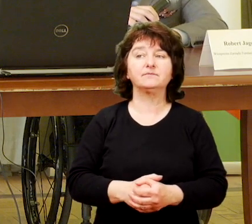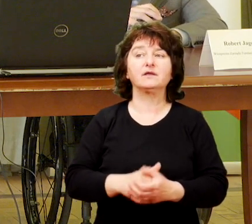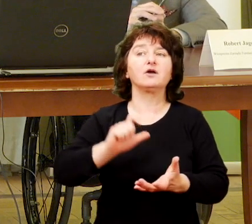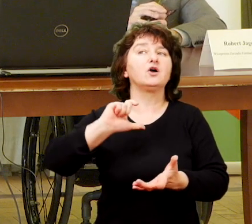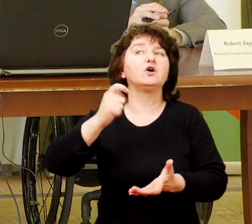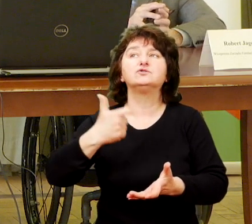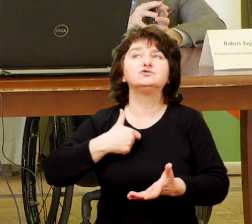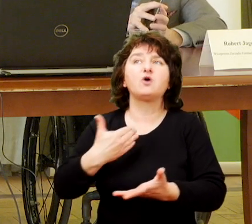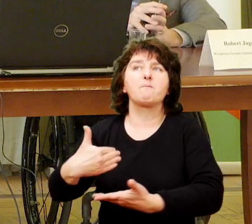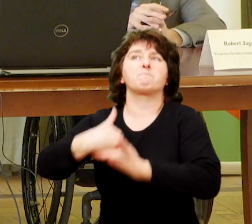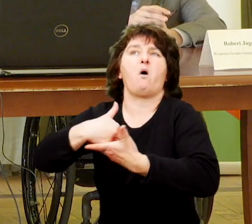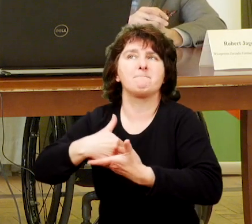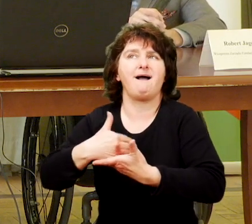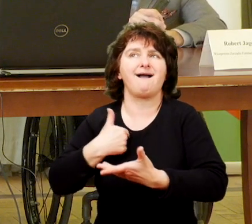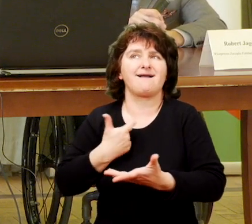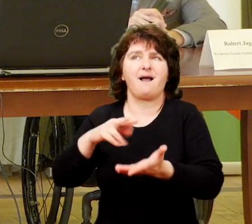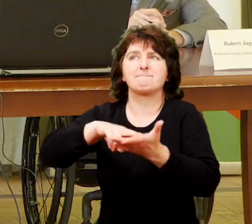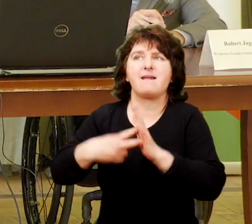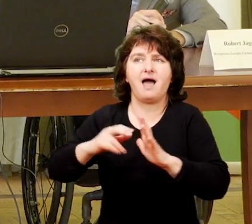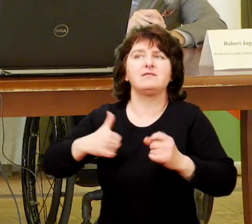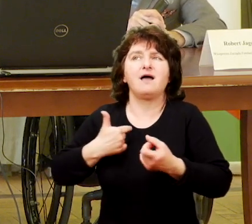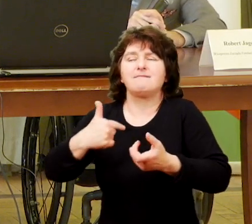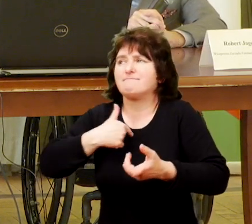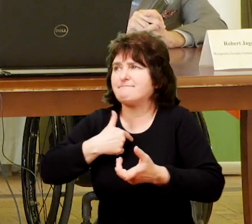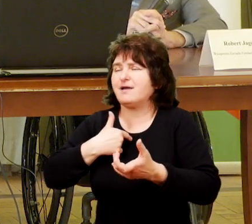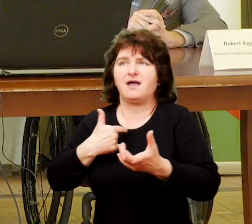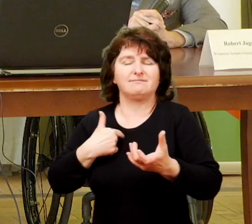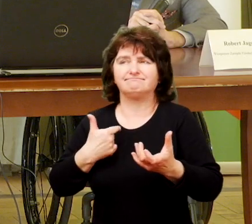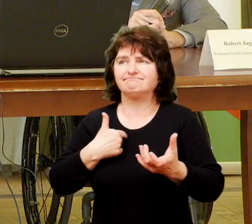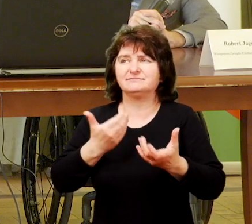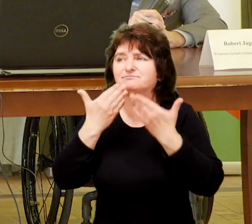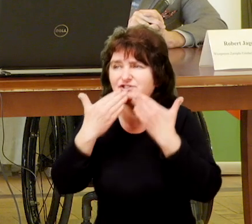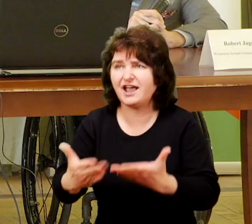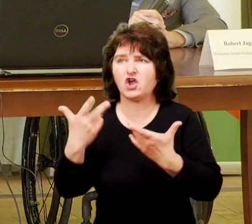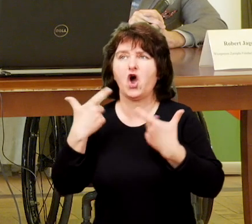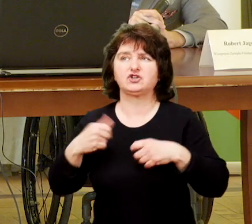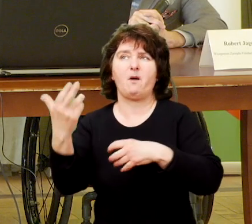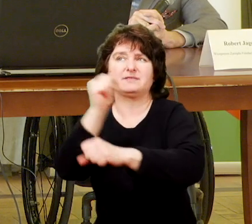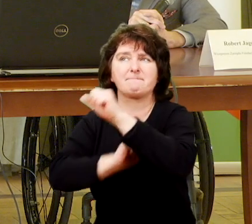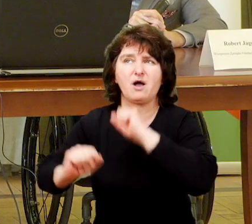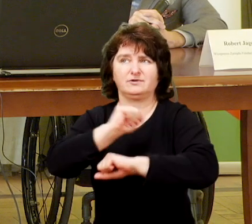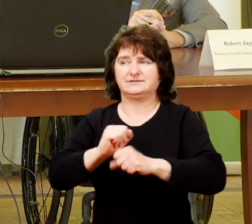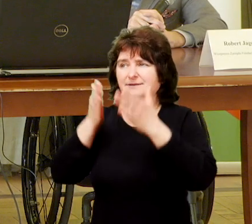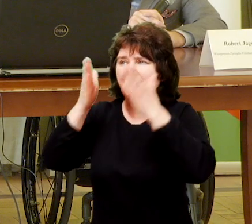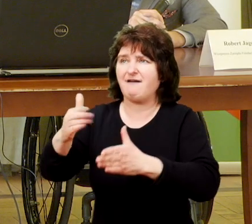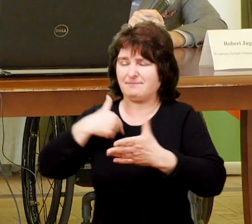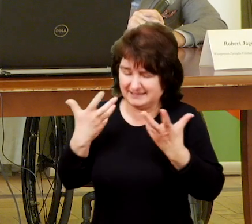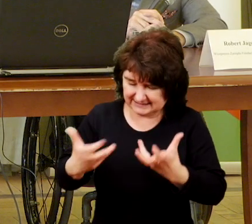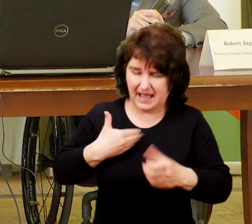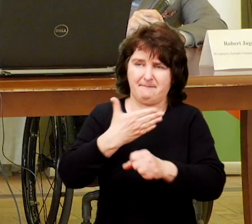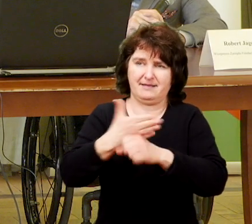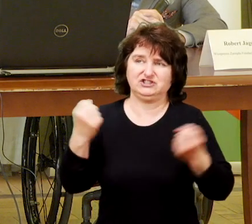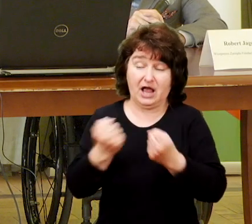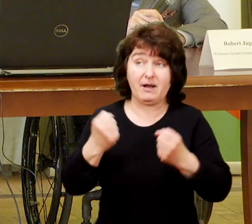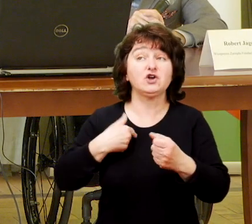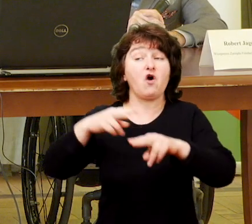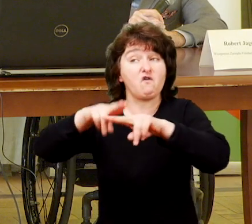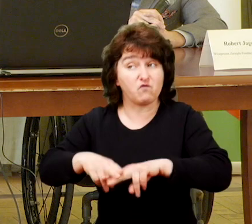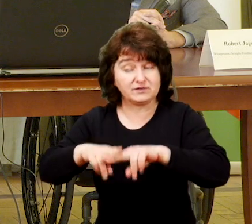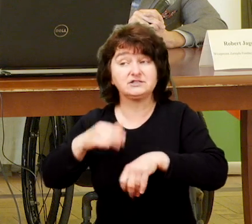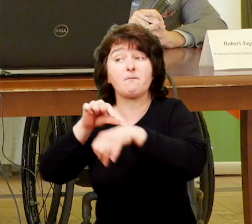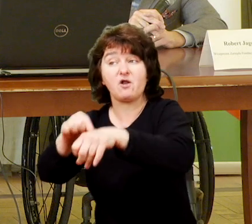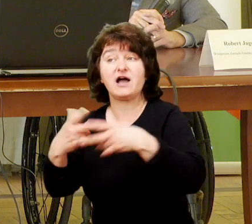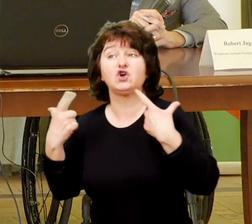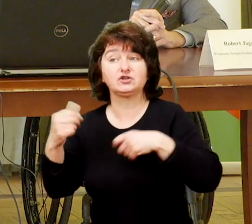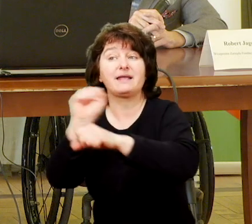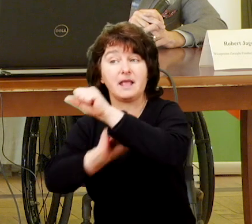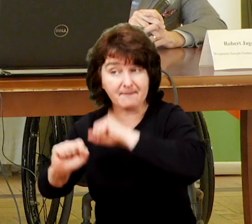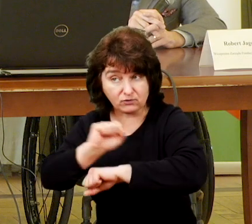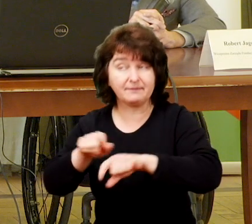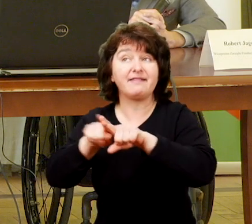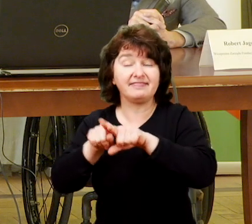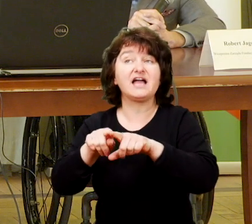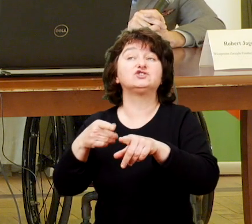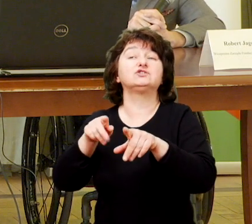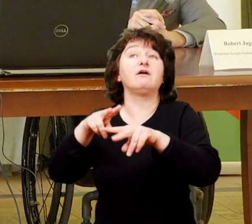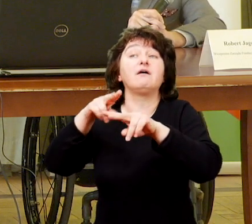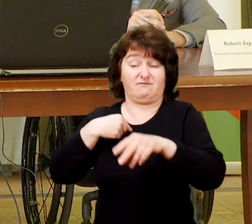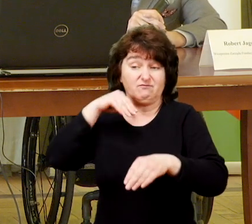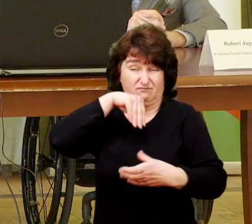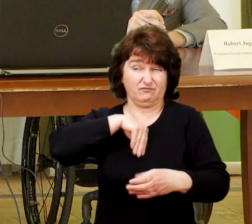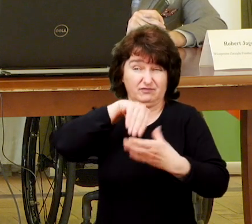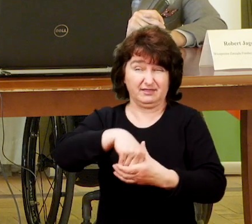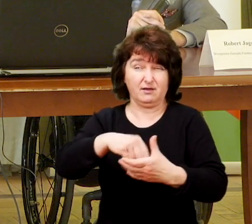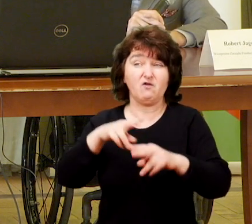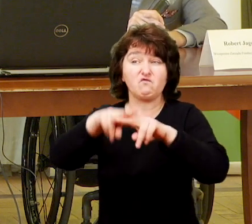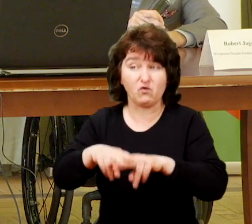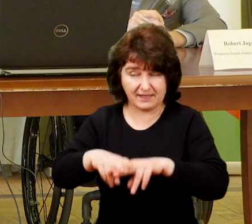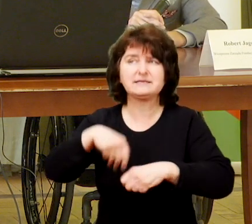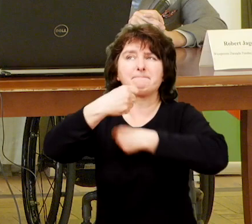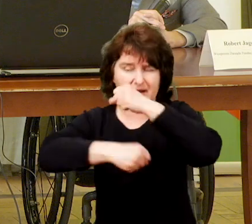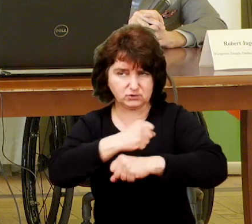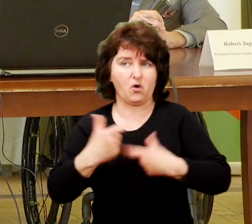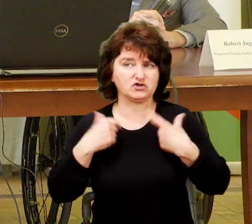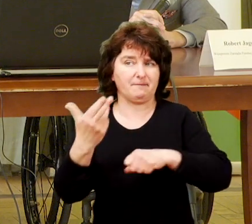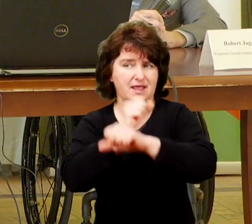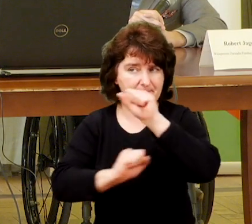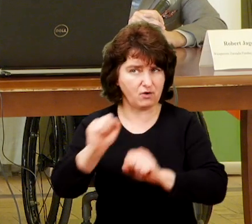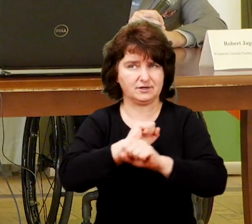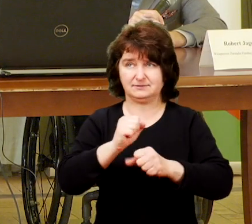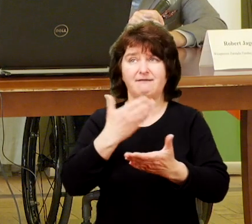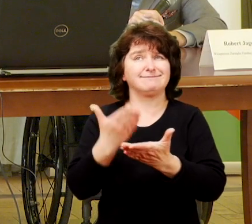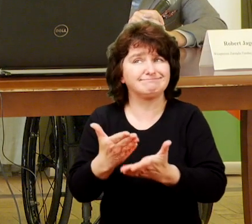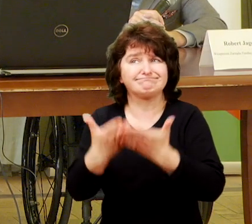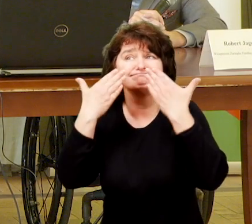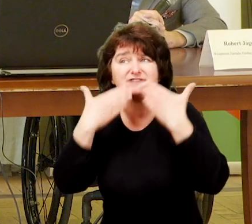Co nas inspiruje? Inspiruje nas człowiek, osoba z niepełnosprawnością. Jako fundacja, która jest prowadzona przez osobę niepełnosprawną, jak również fundacja która zatrudnia osoby z niepełnosprawnością,